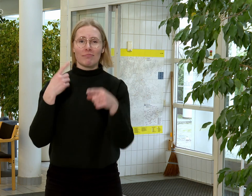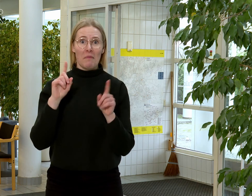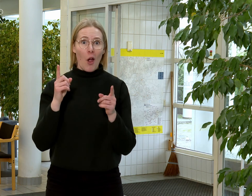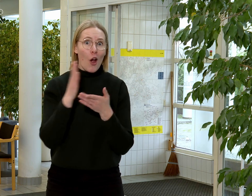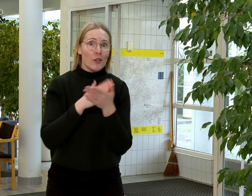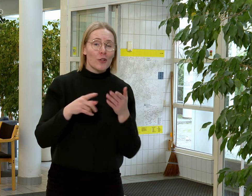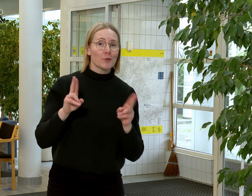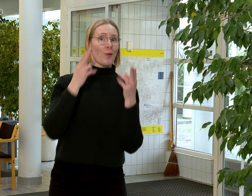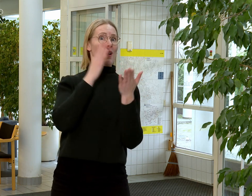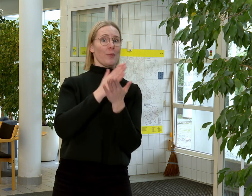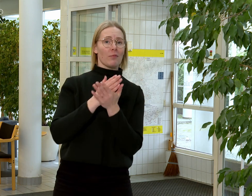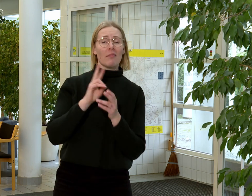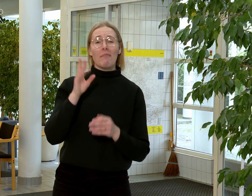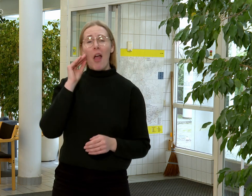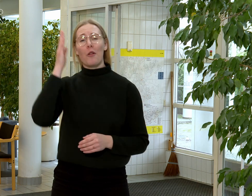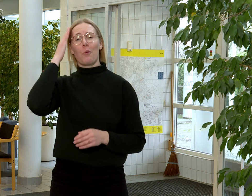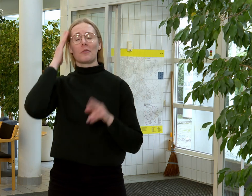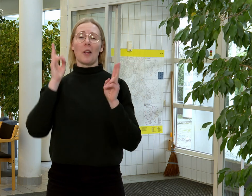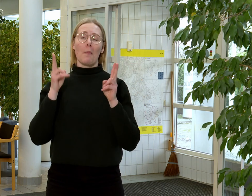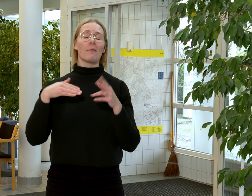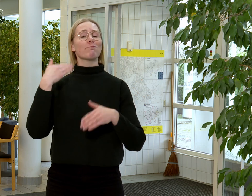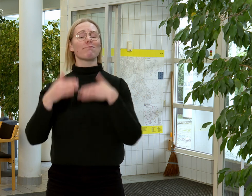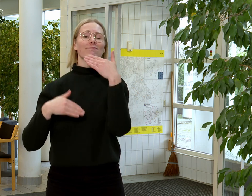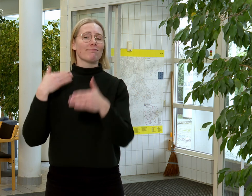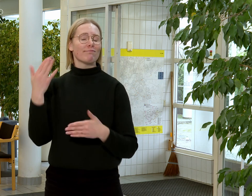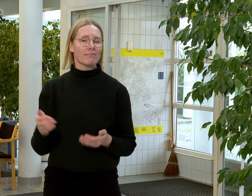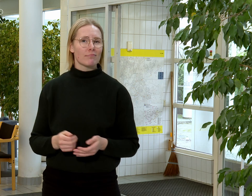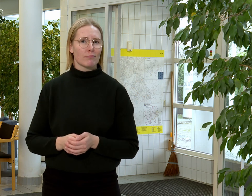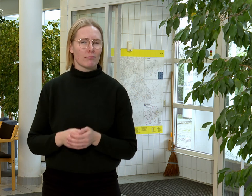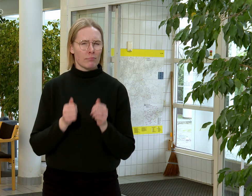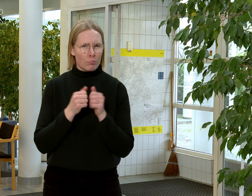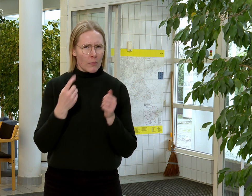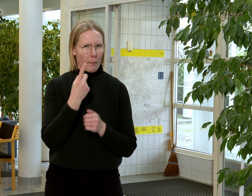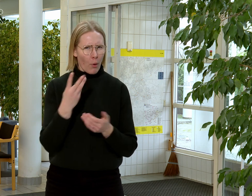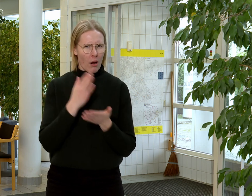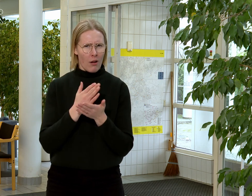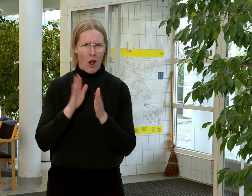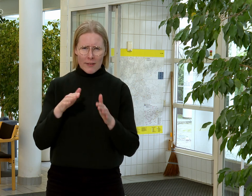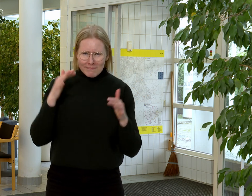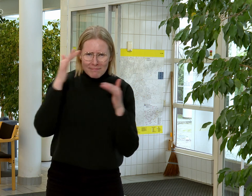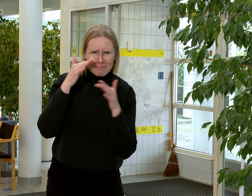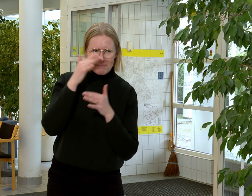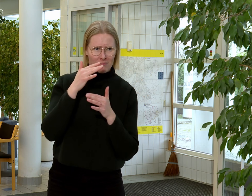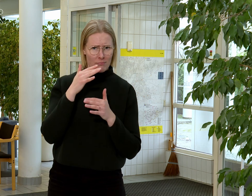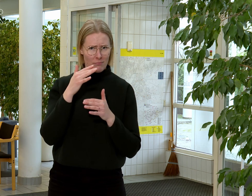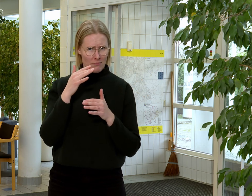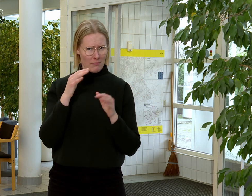tuoden mukanaan sekä uusia asioita että vanhan toistoa. Muutama seikka kuitenkin mietityttää.